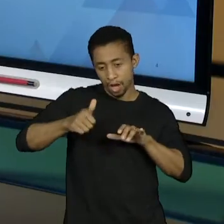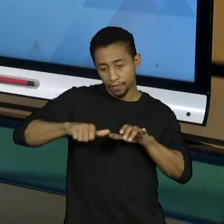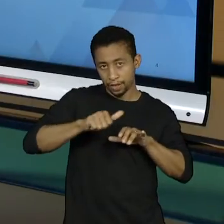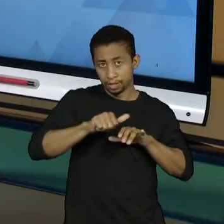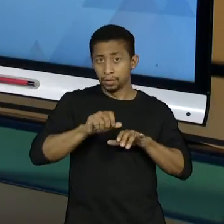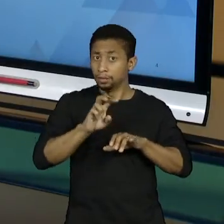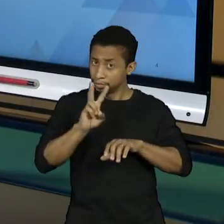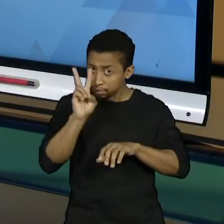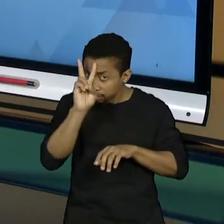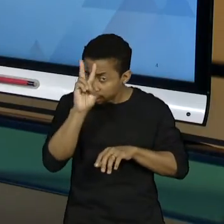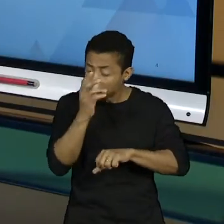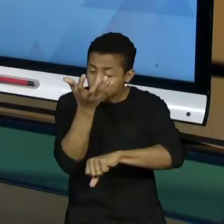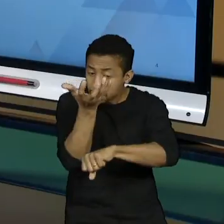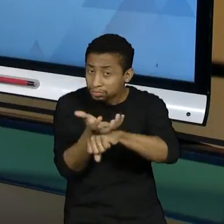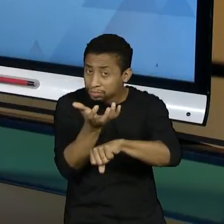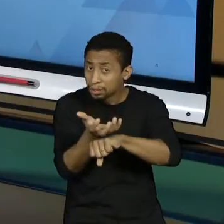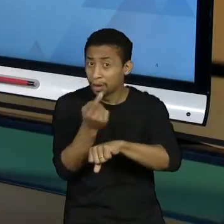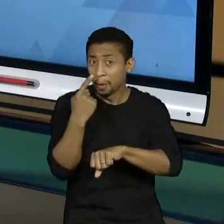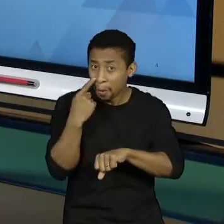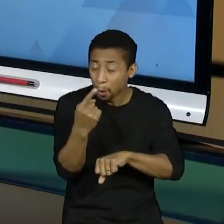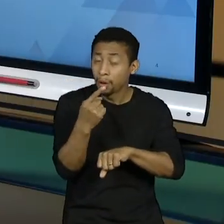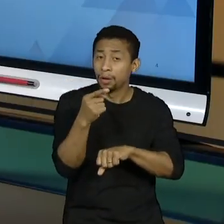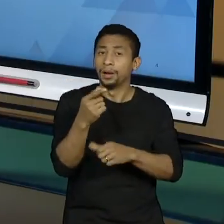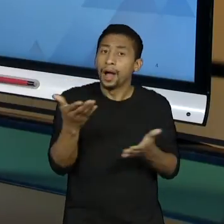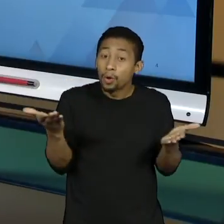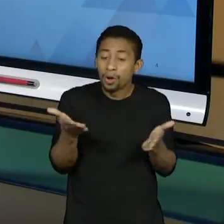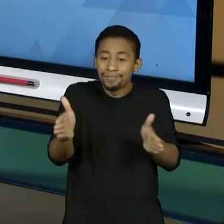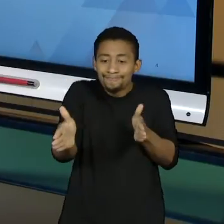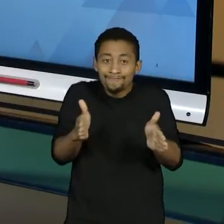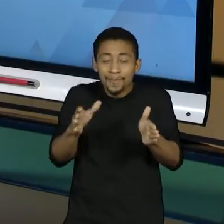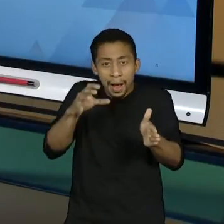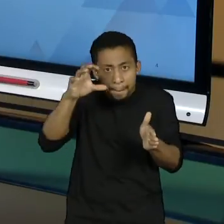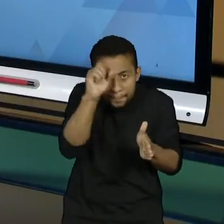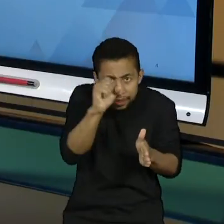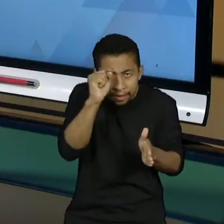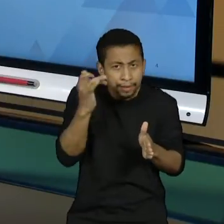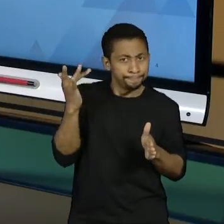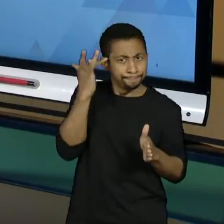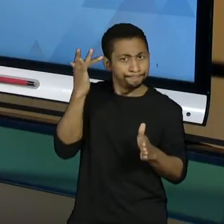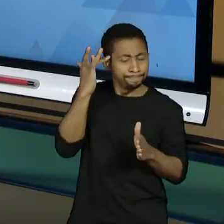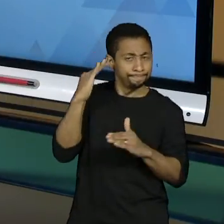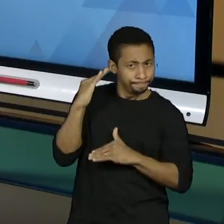NO CONTEXTO DE UMA DISCIPLINA, É HORA DE APRENDER, É HORA DE VOCÊ CRESCER, É HORA DE VOCÊ